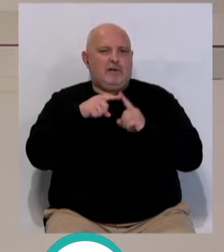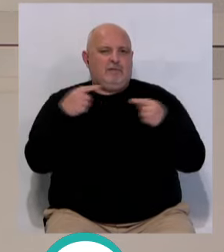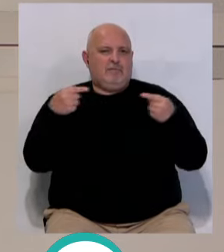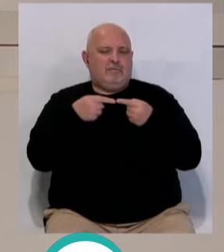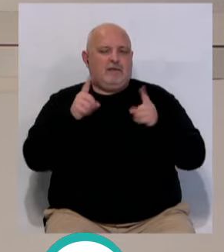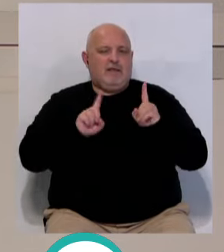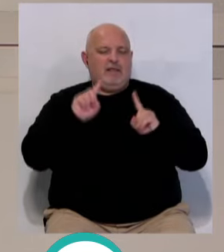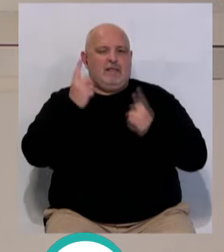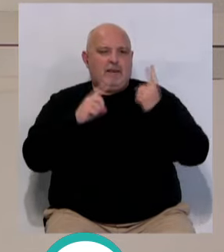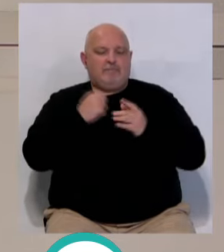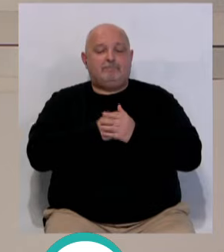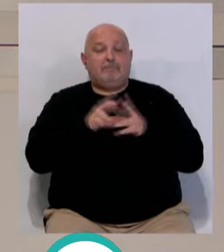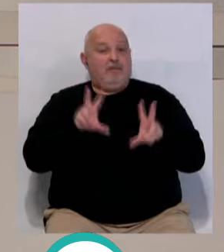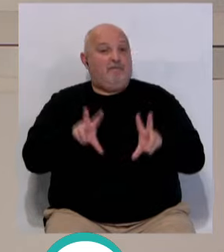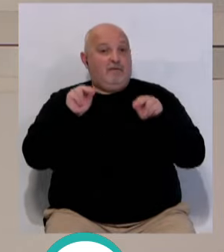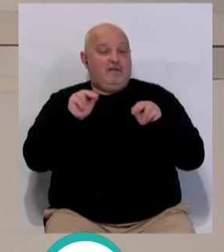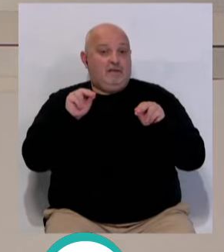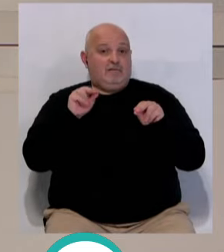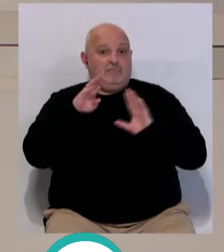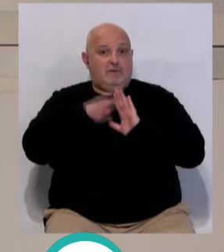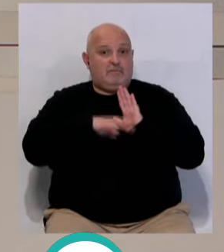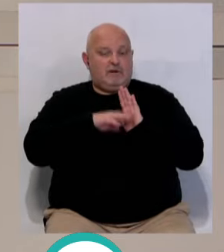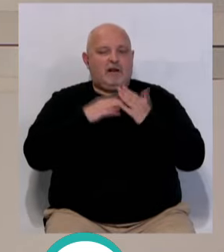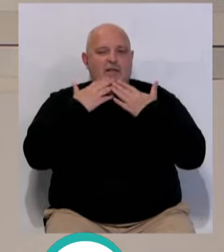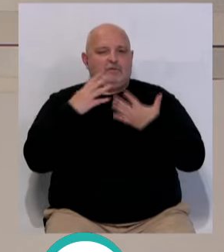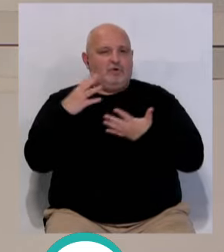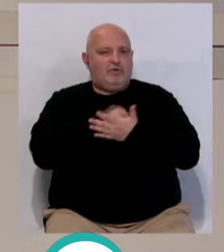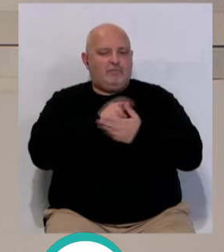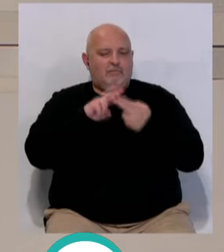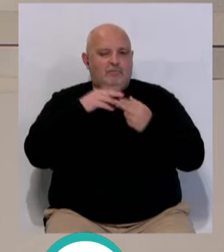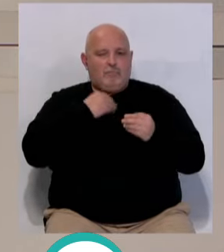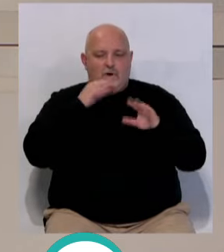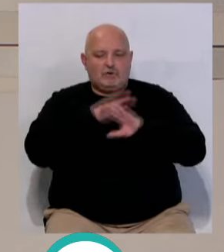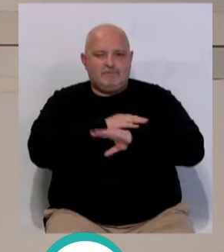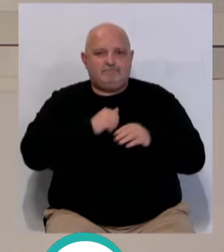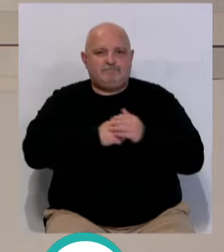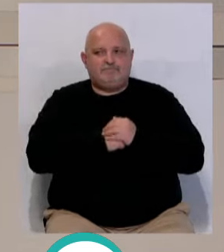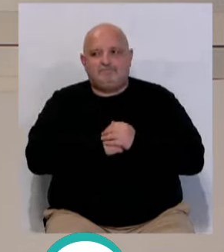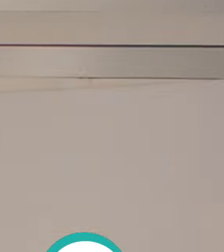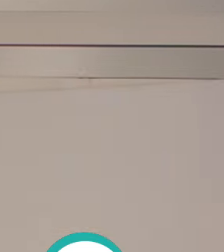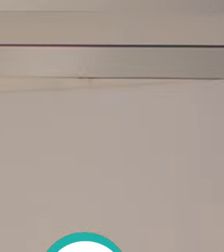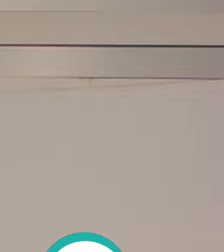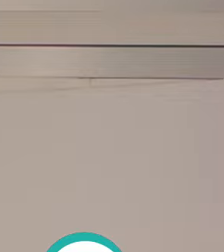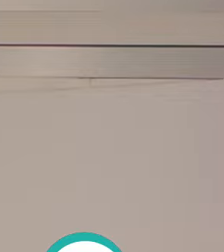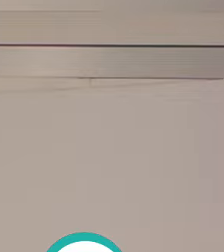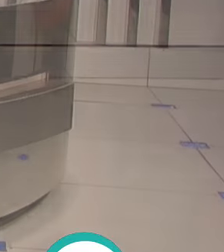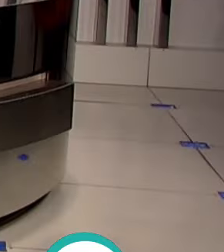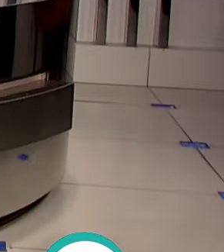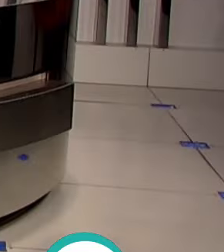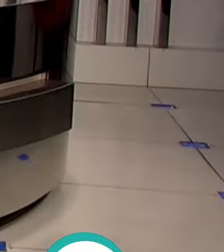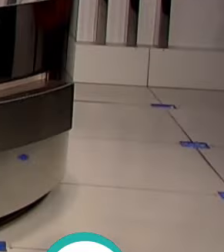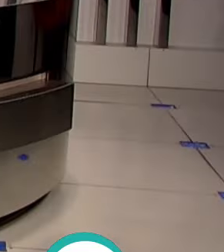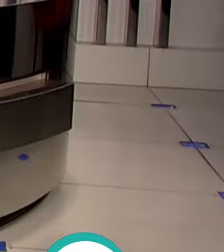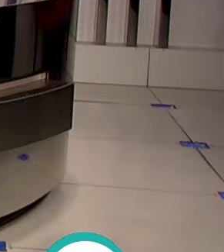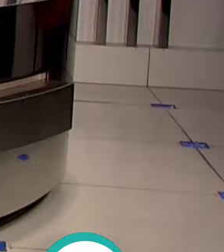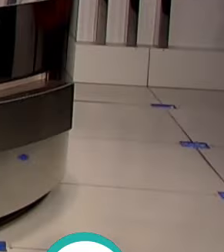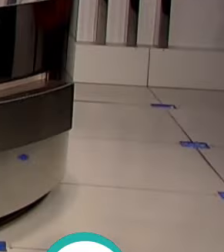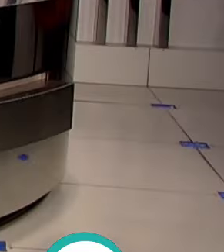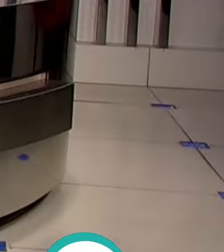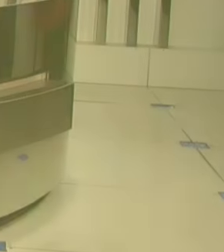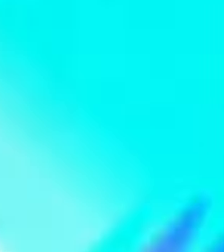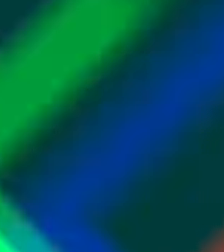Inter de milá nosotros nos marchamos como siempre gracias por su atención y muy buenas [Música]